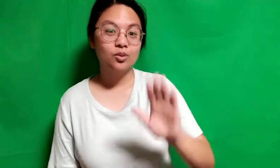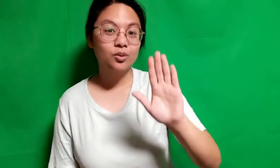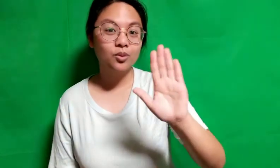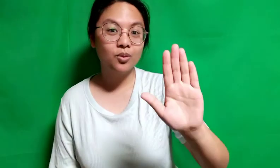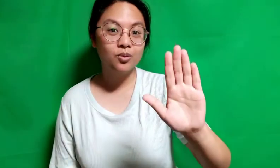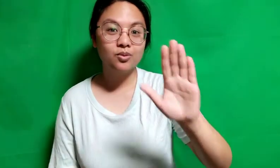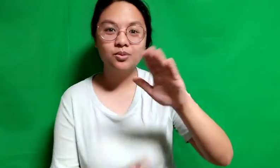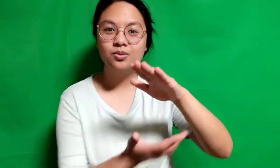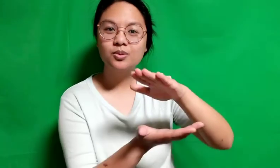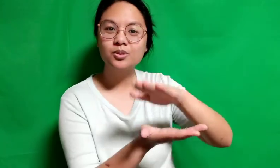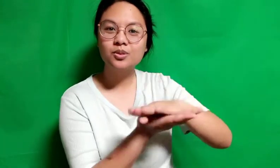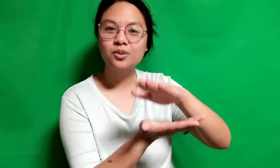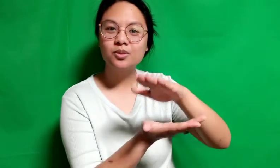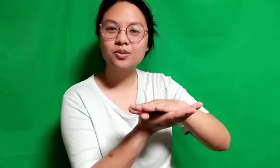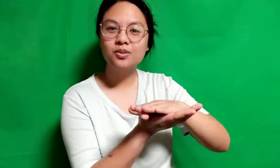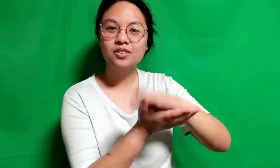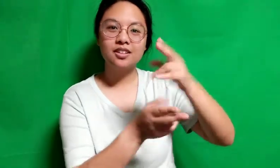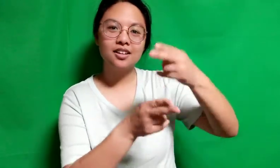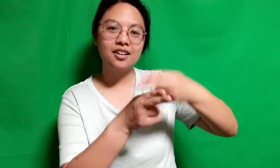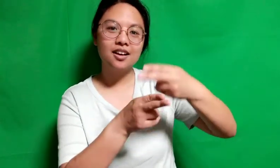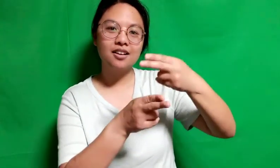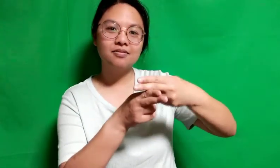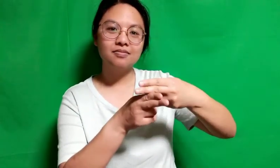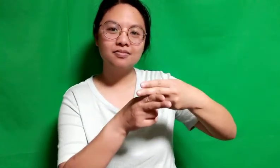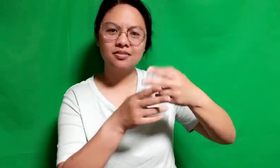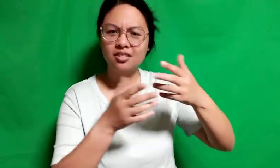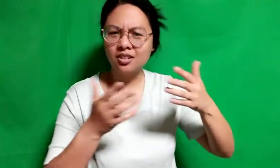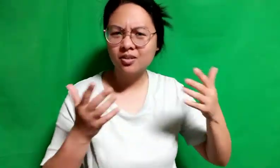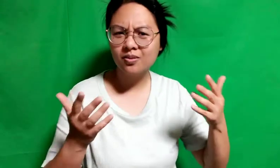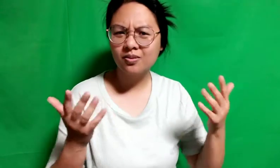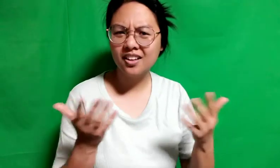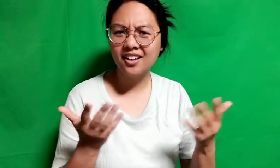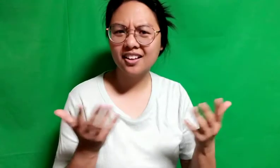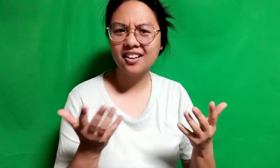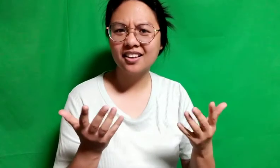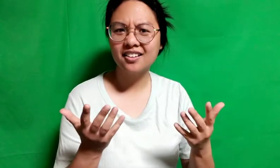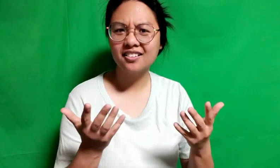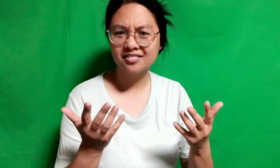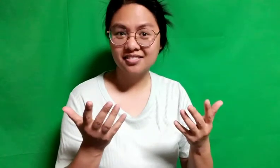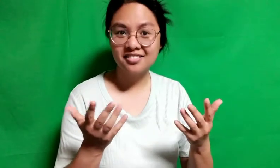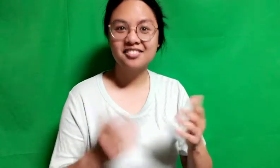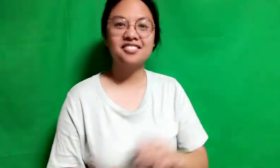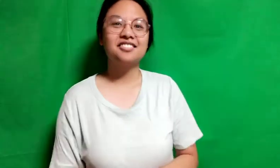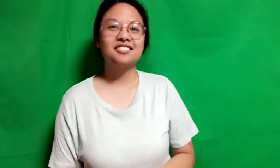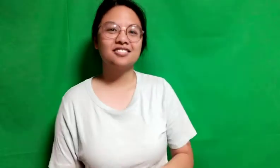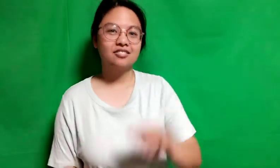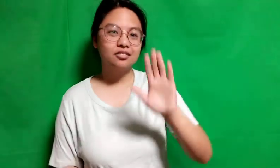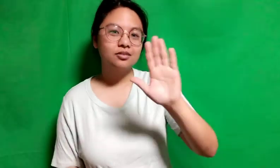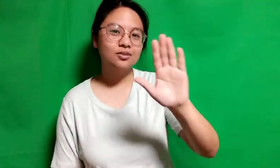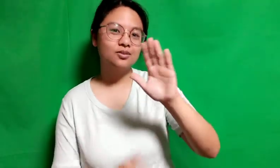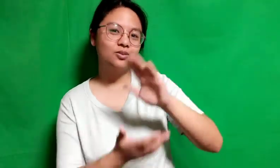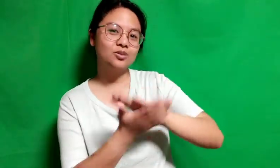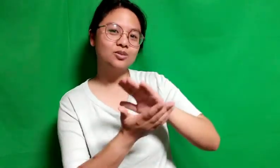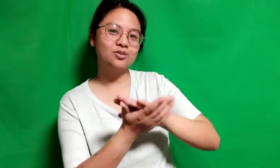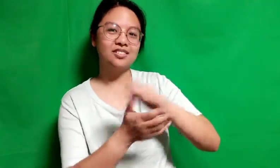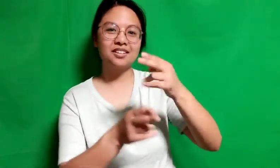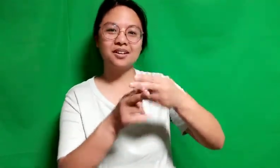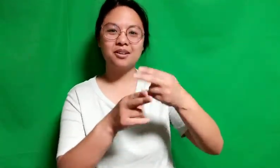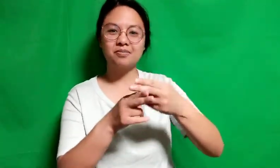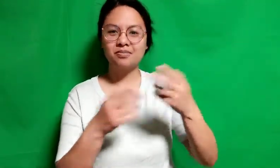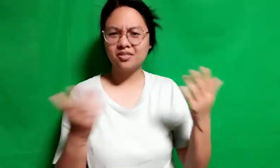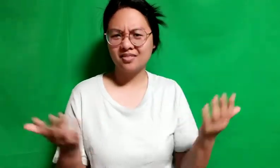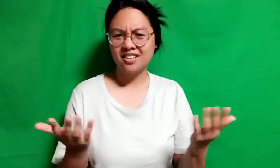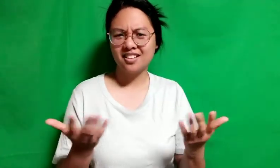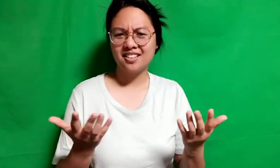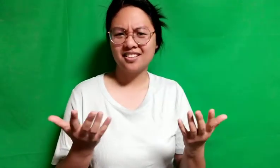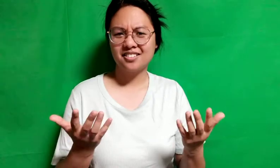YOUR SCHOOL NAME WHAT?